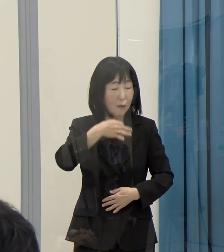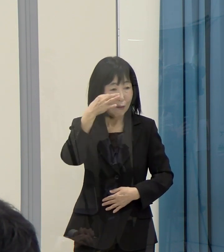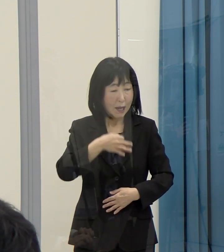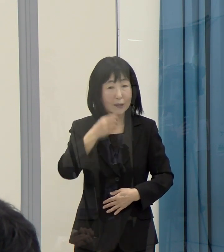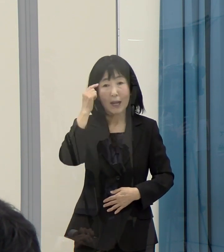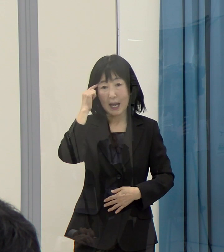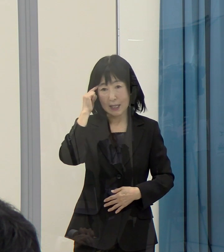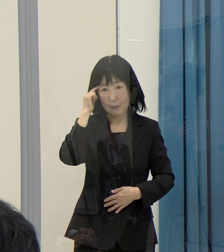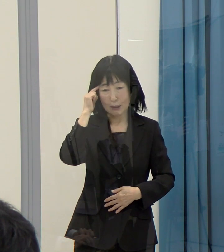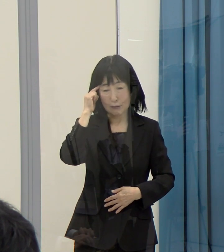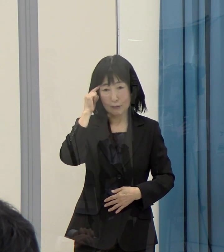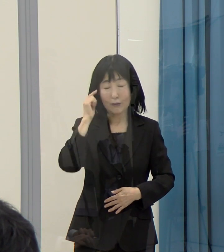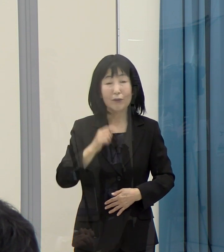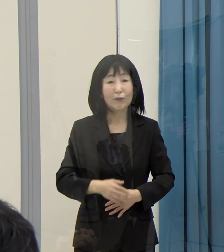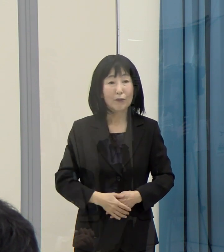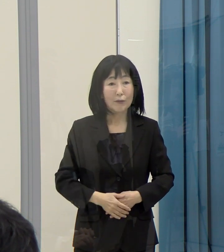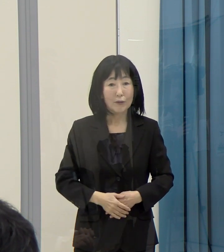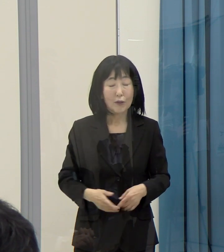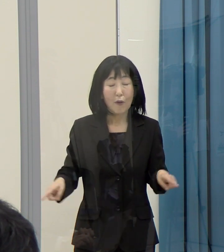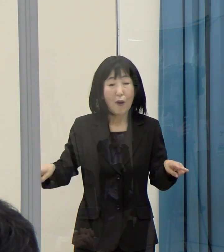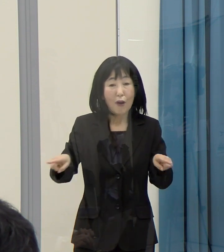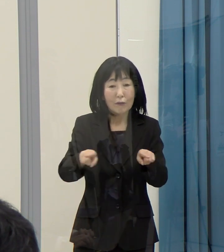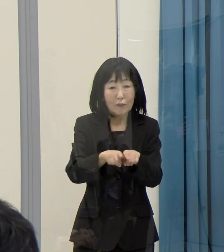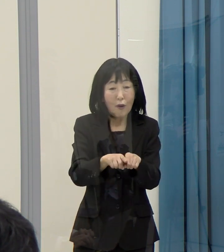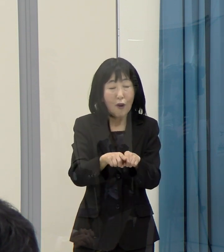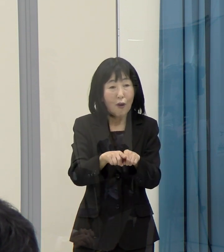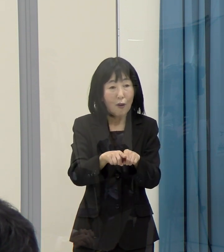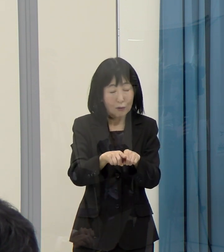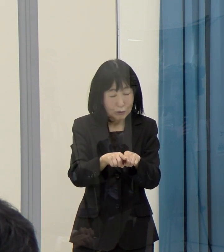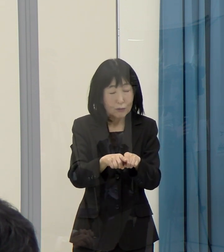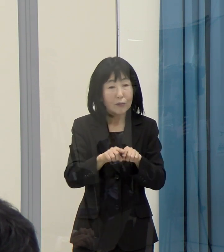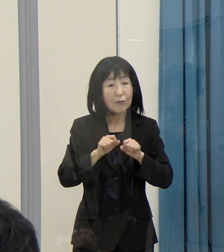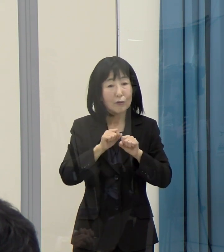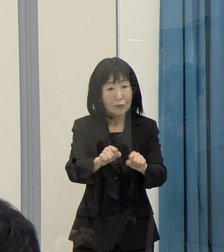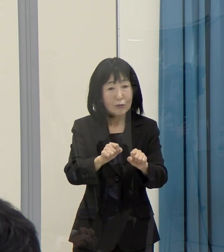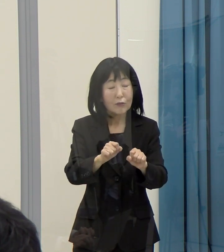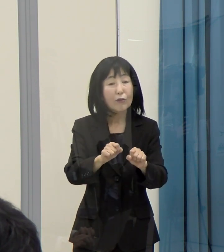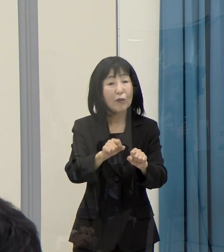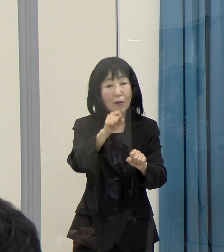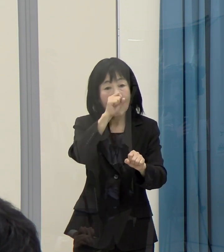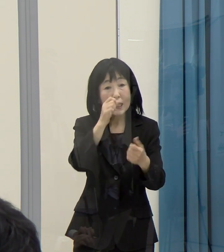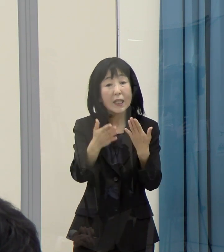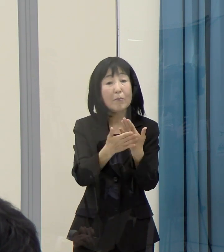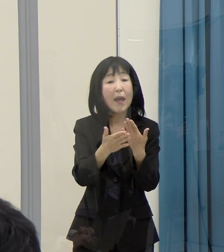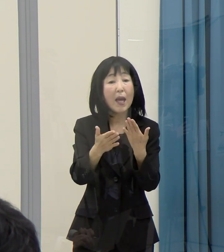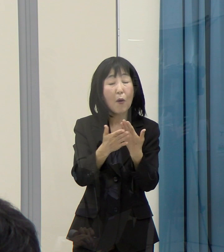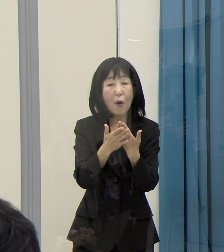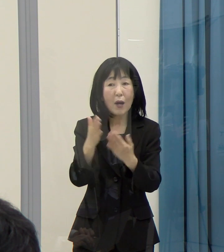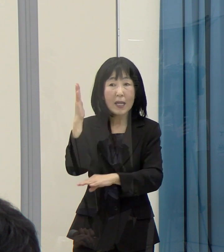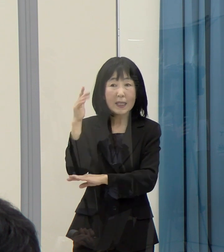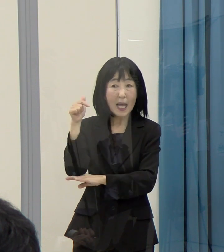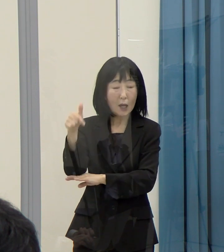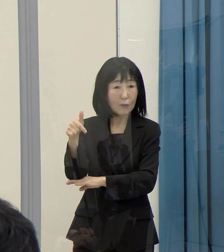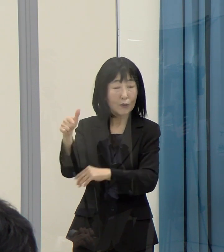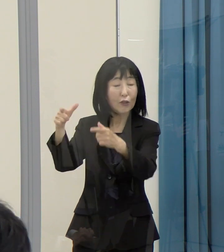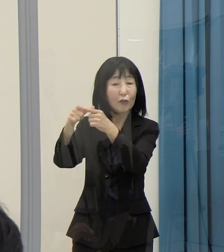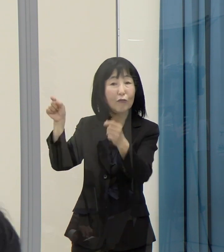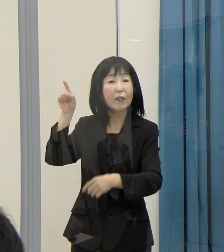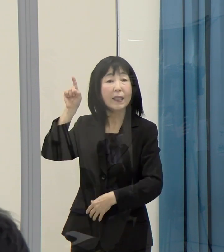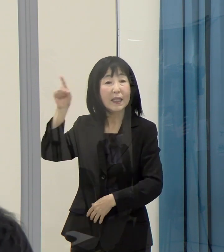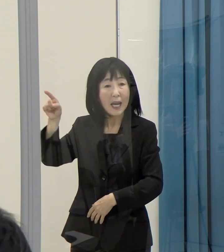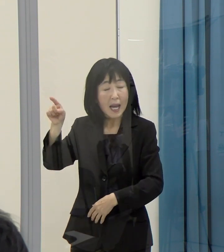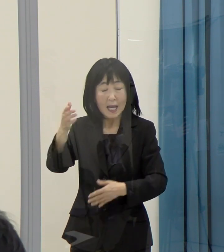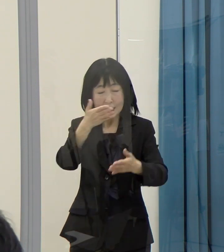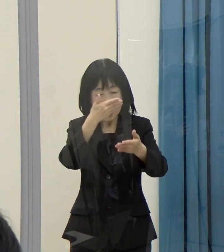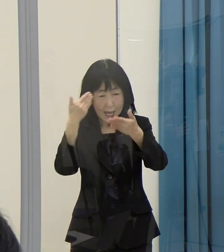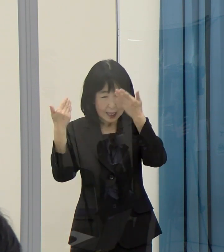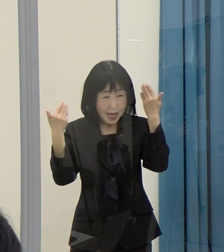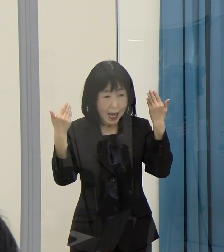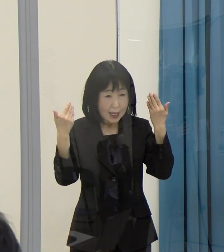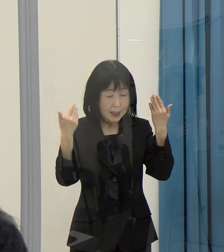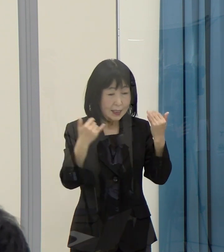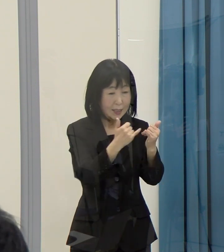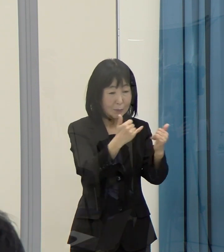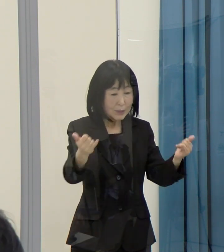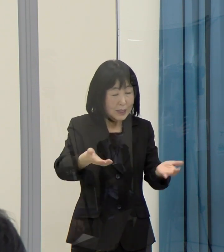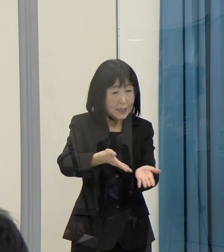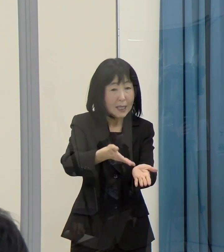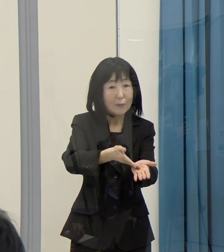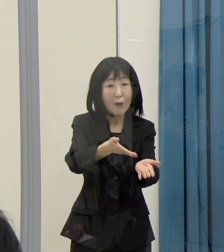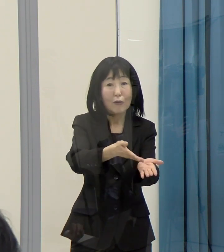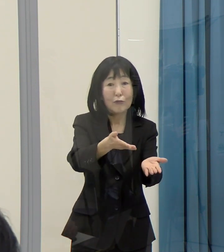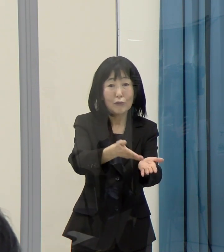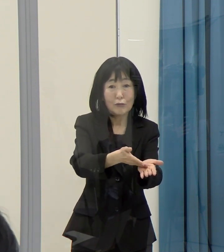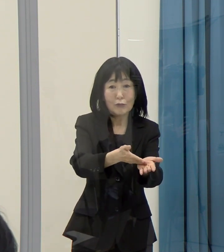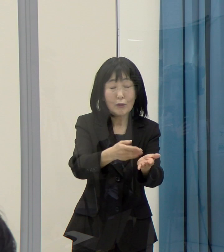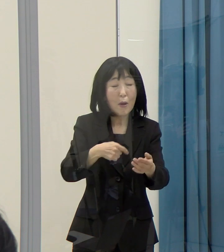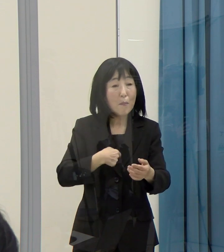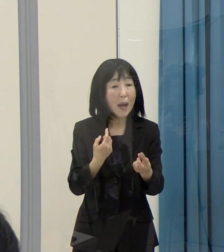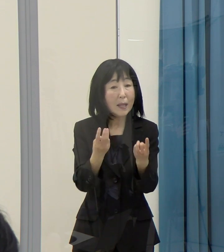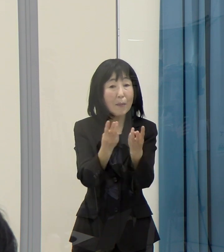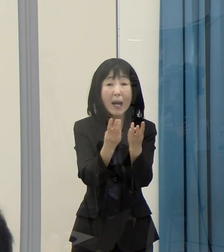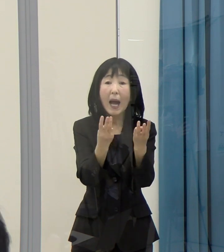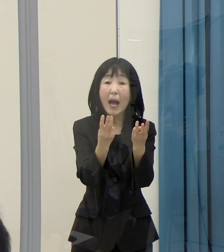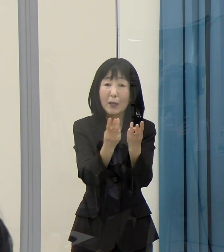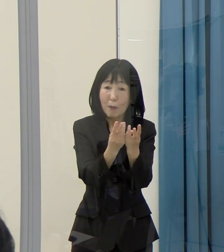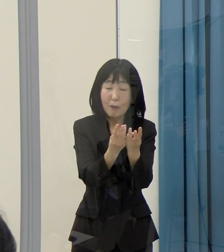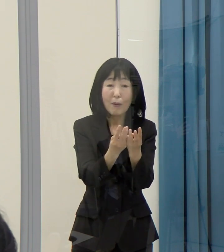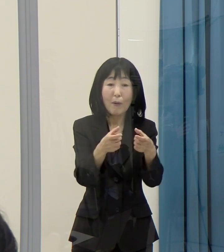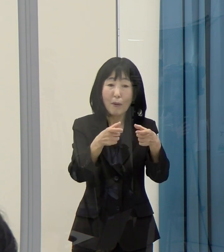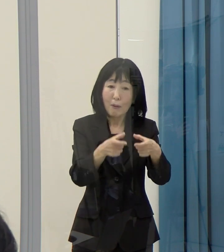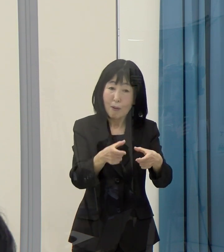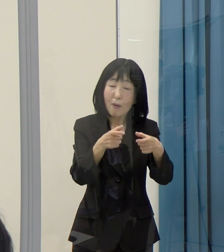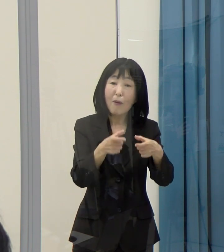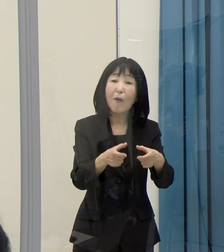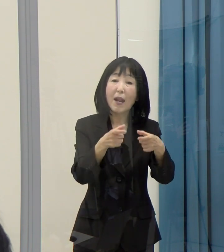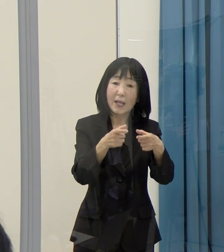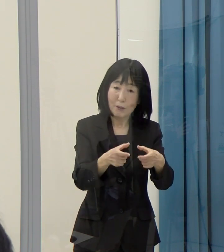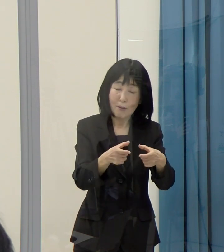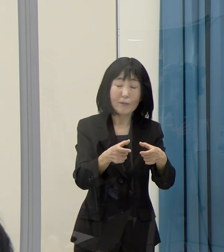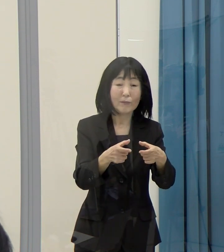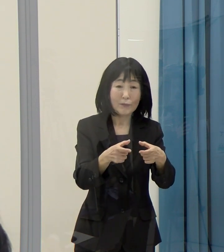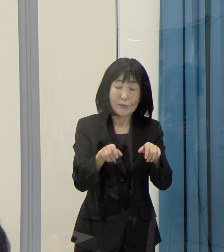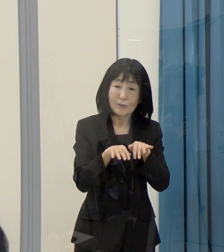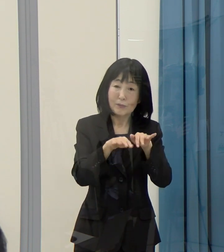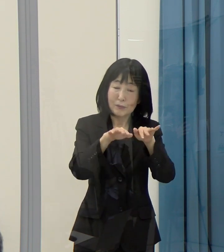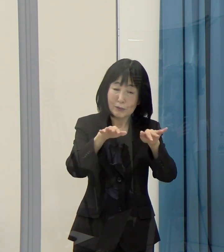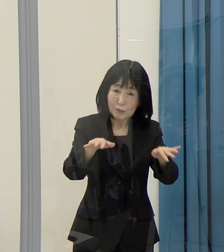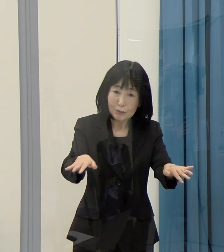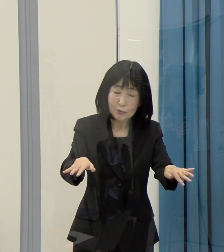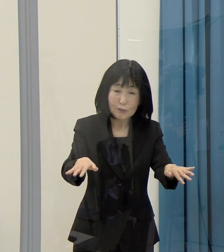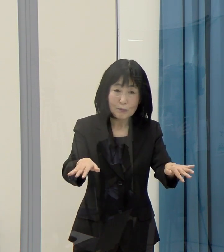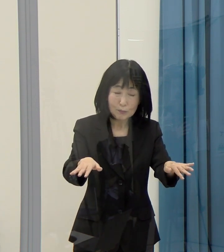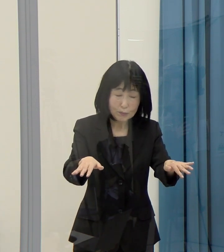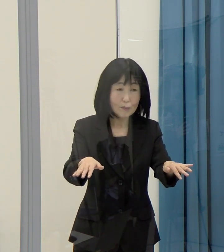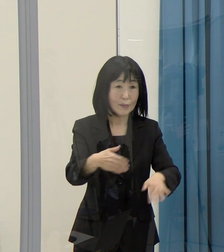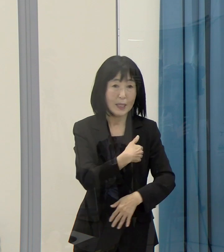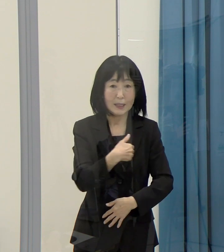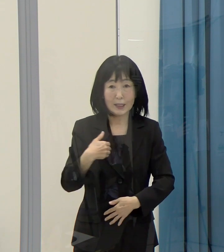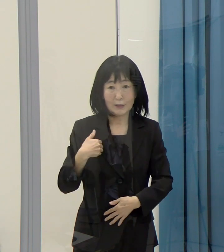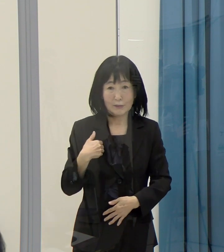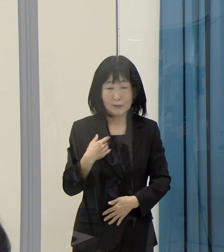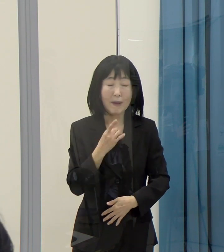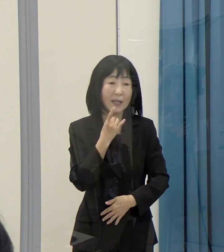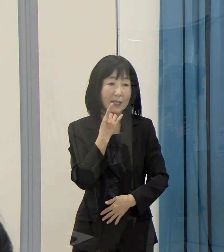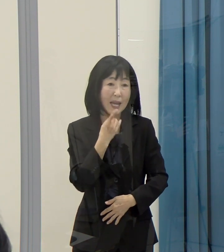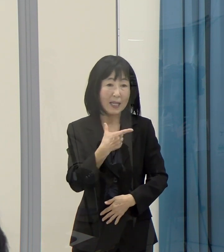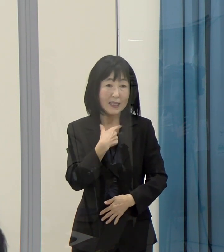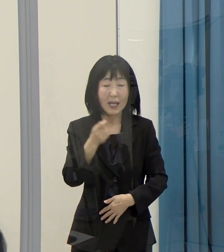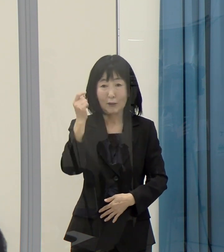このような一体化のメリットを、政府において国民に丁寧に説明していただくことで、マイナンバーカードの普及促進にもつながると思いますので、そういったことは期待したいと思います。